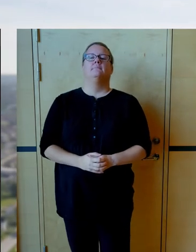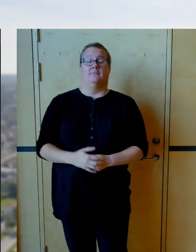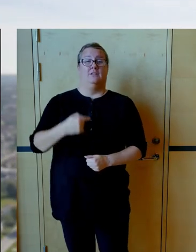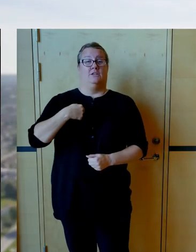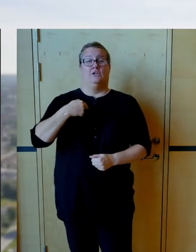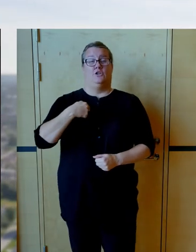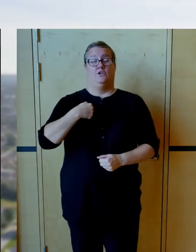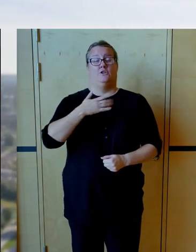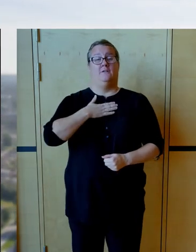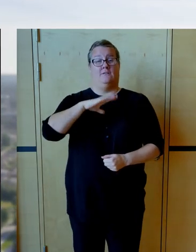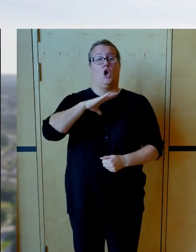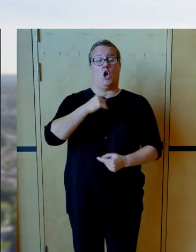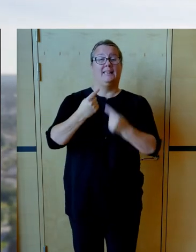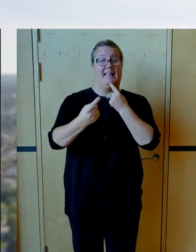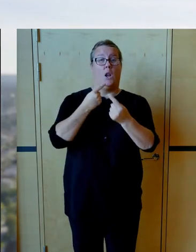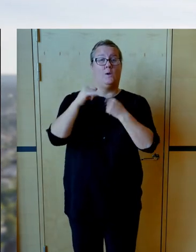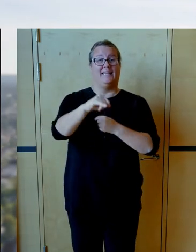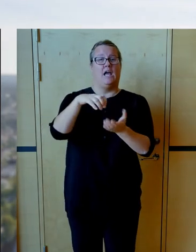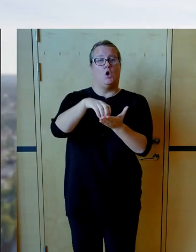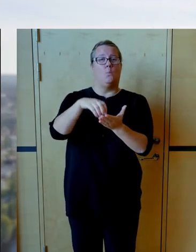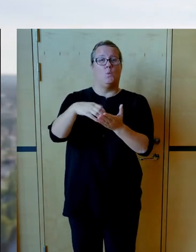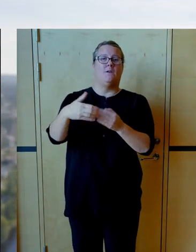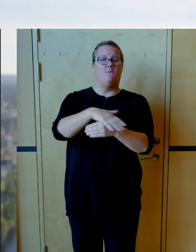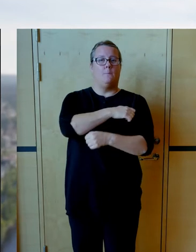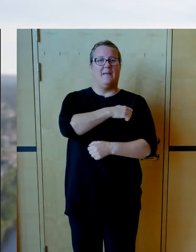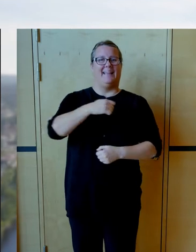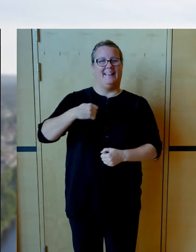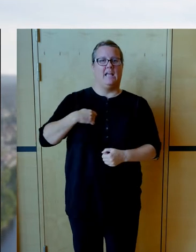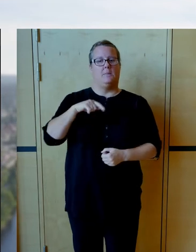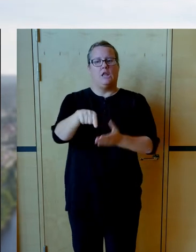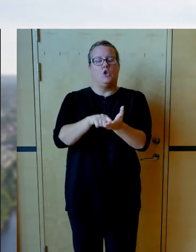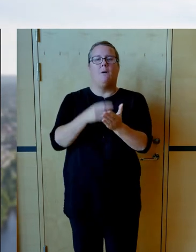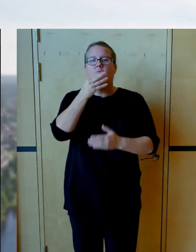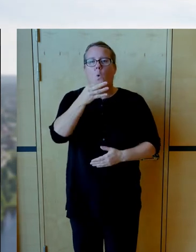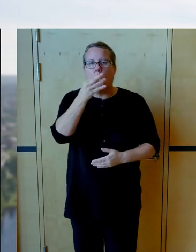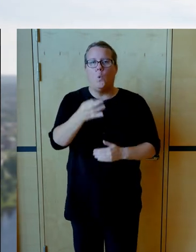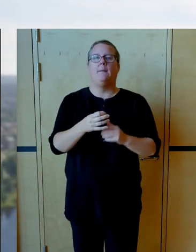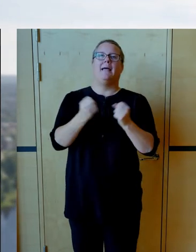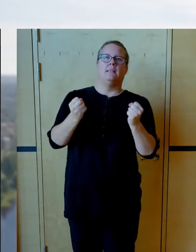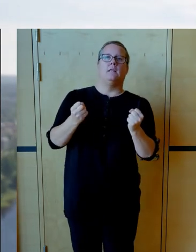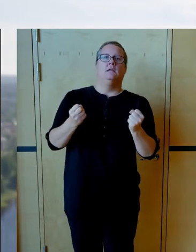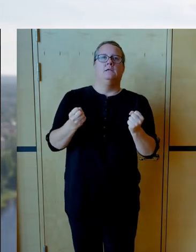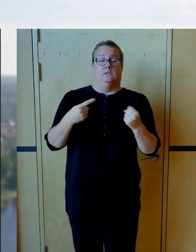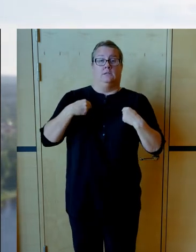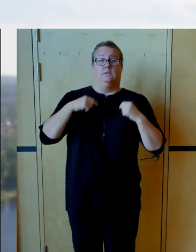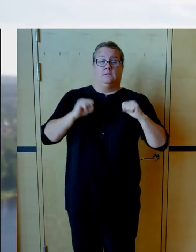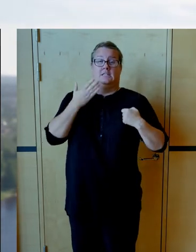Kommunfullmäktige i Östersund är frågor som uppstår sådana plötsligt men jag måste typ Frågan är på frågan